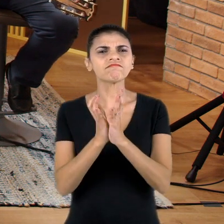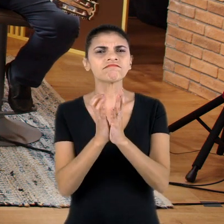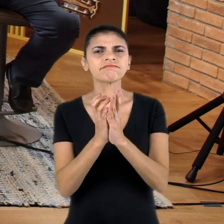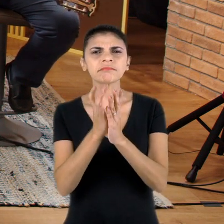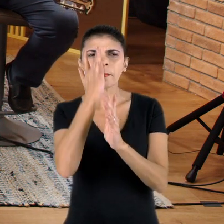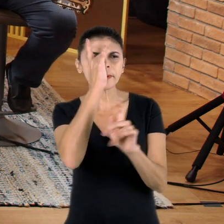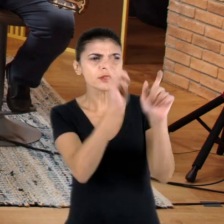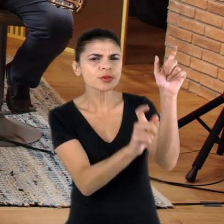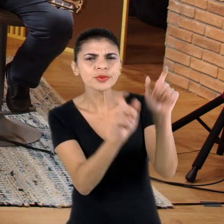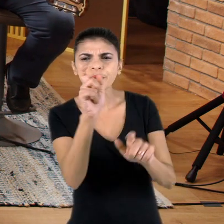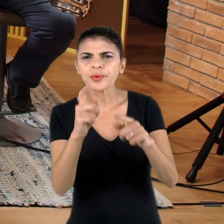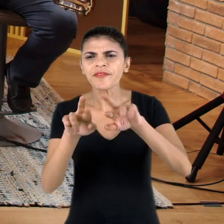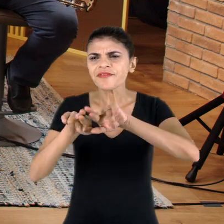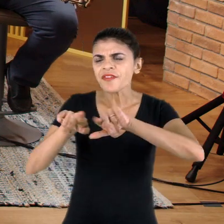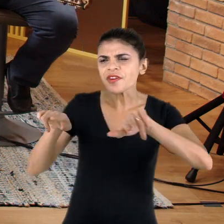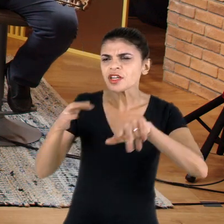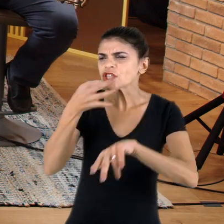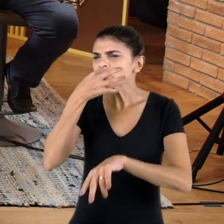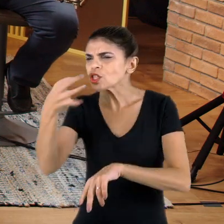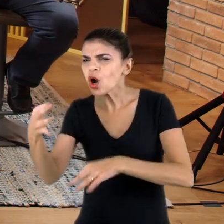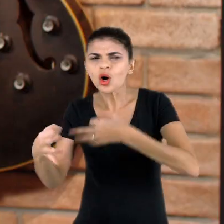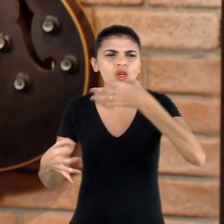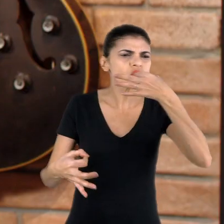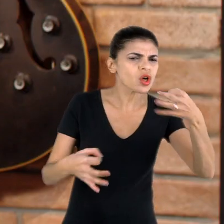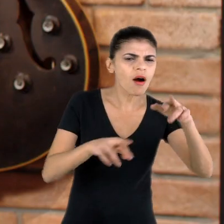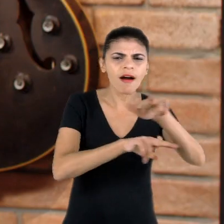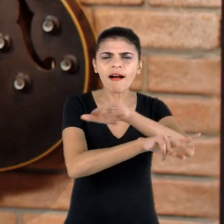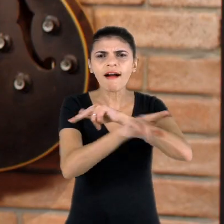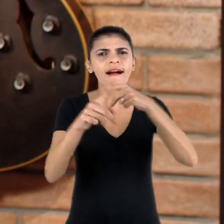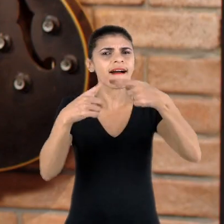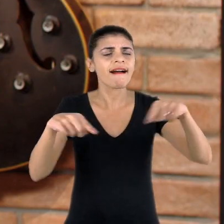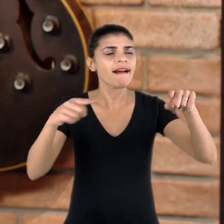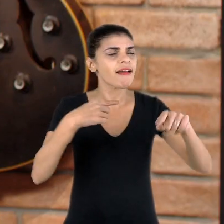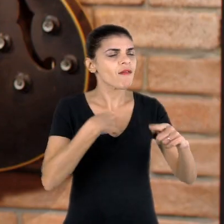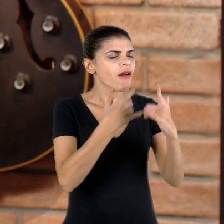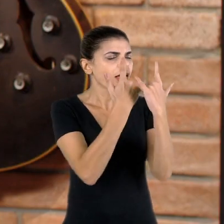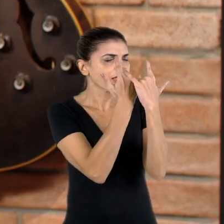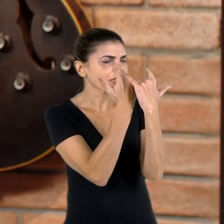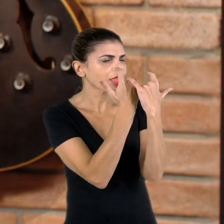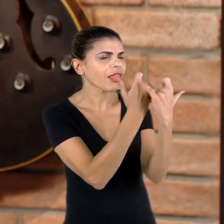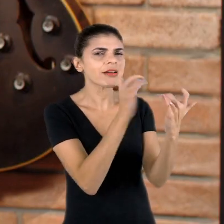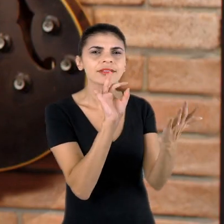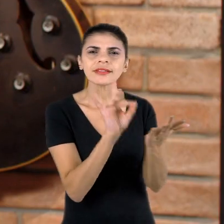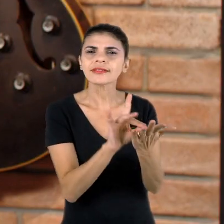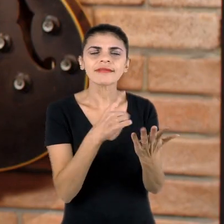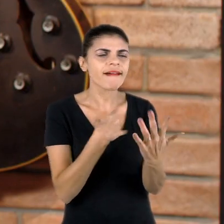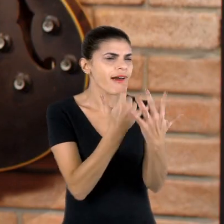Aqueles sons! Cada um fazendo uma coisa, e tal. Exatamente! - Sempre tive fascínio por isso! Quando eu entro na escola de música,